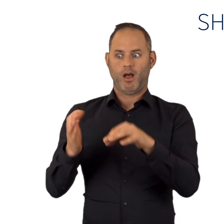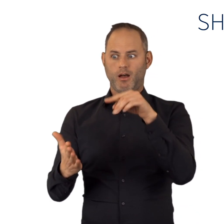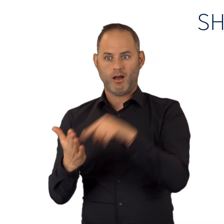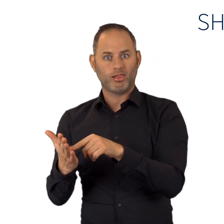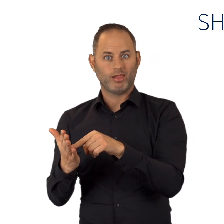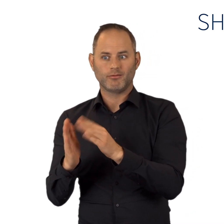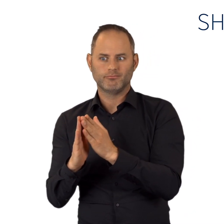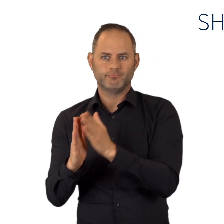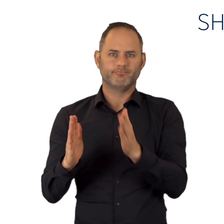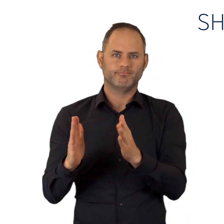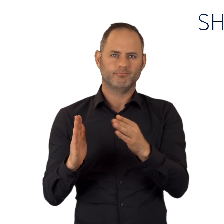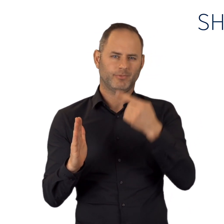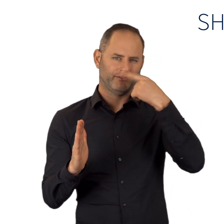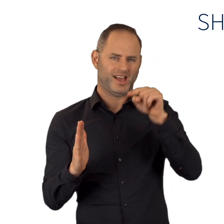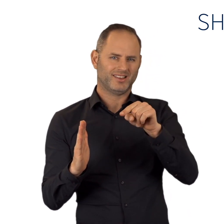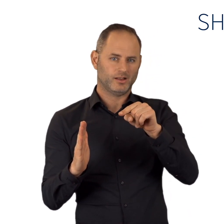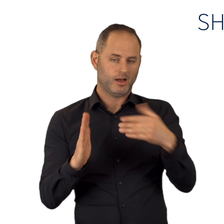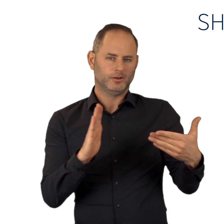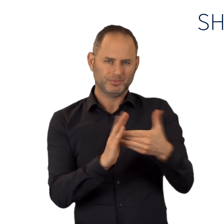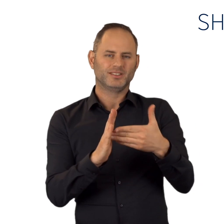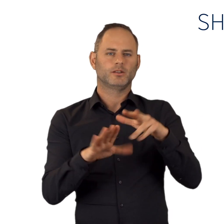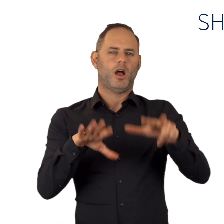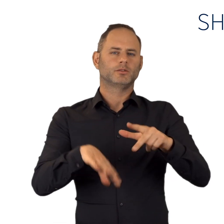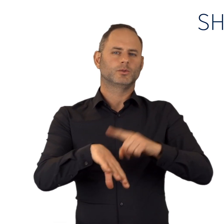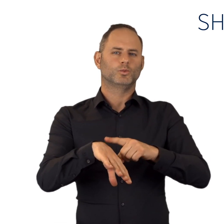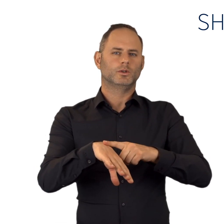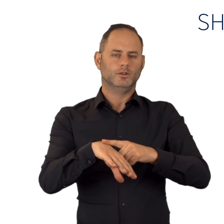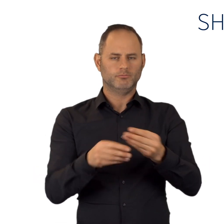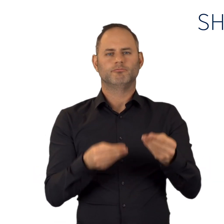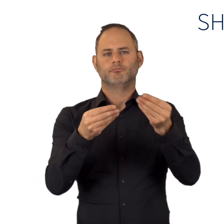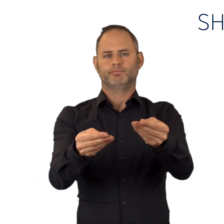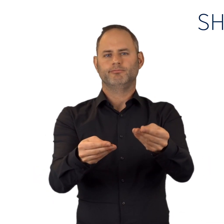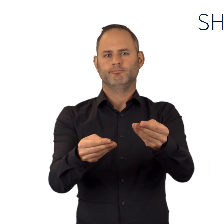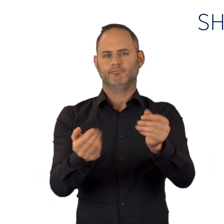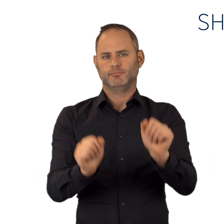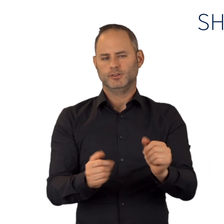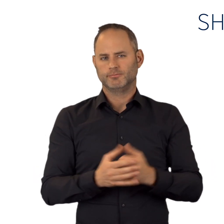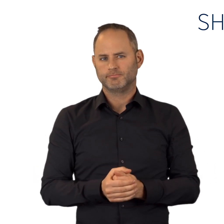bis zum Freitag vor der Wahl, 18.00 Uhr, erteilt.